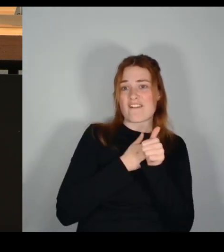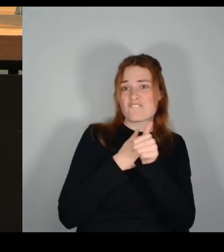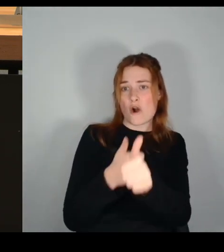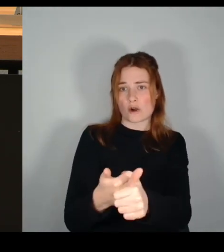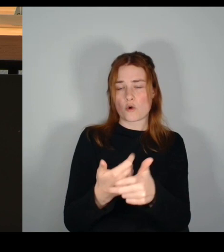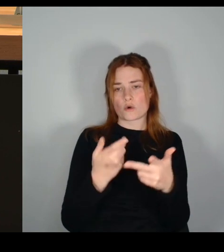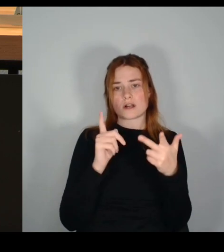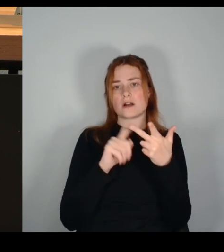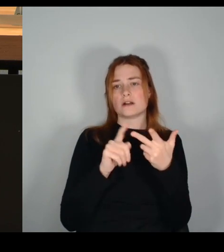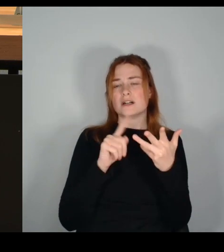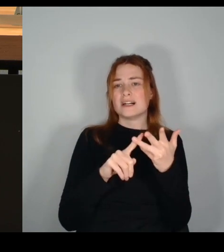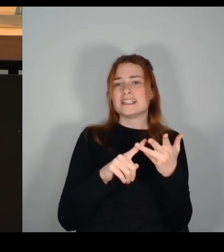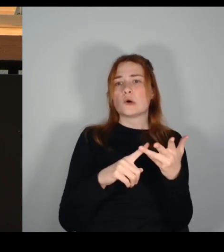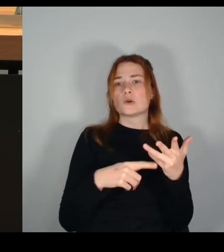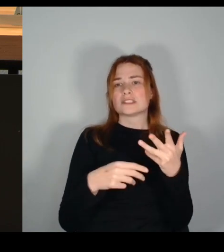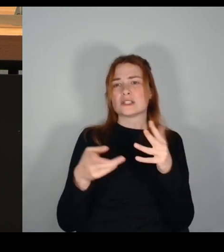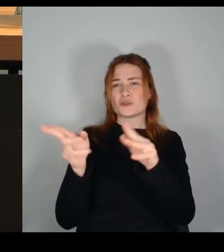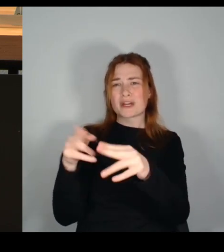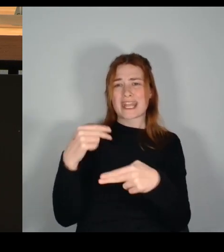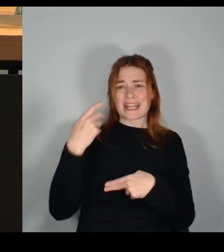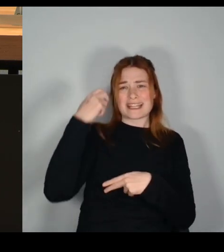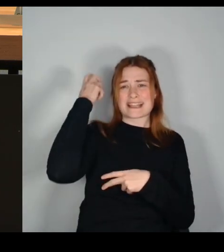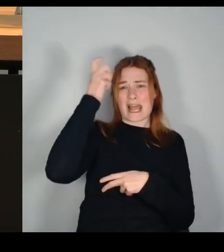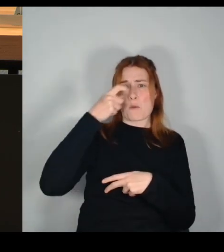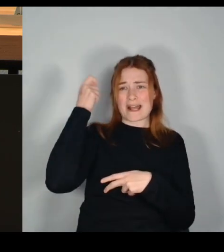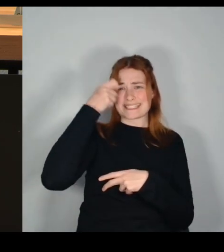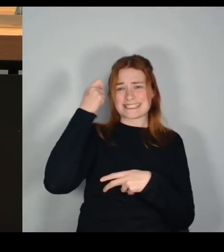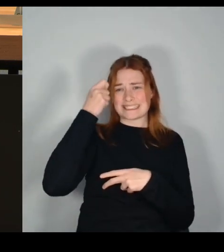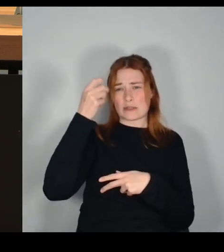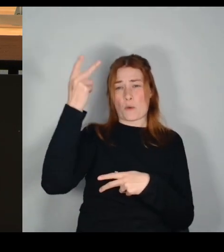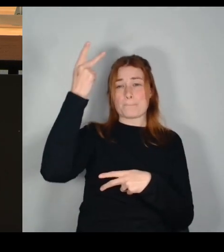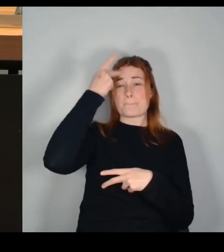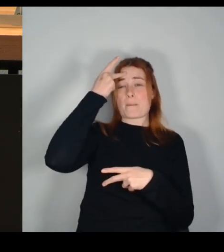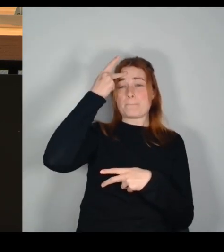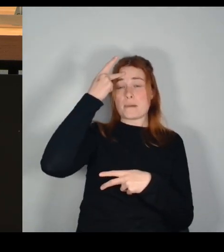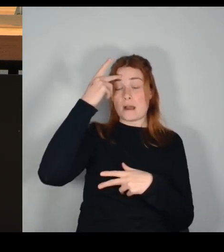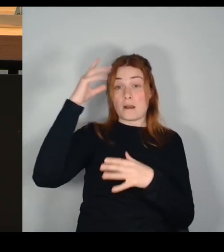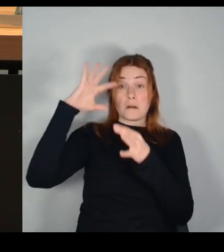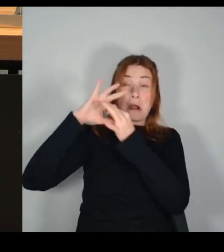Irak auch ein stabiler Staat ist. Das bestätigt auch die aktuell